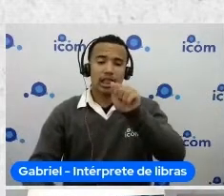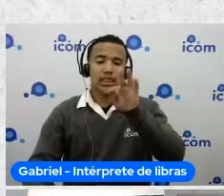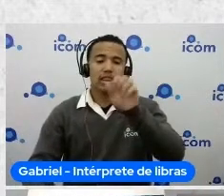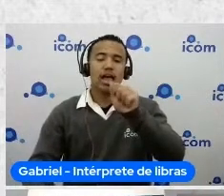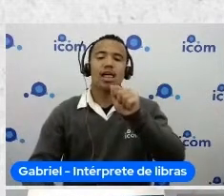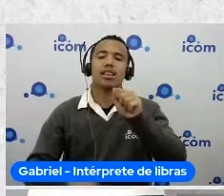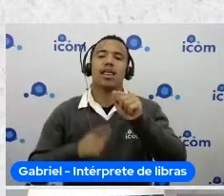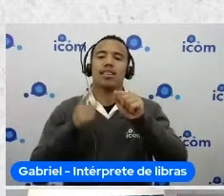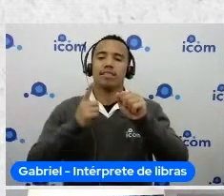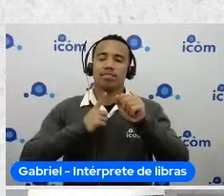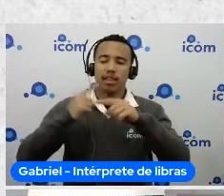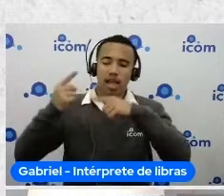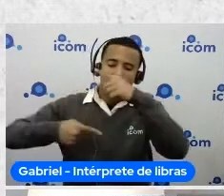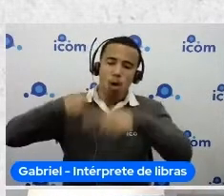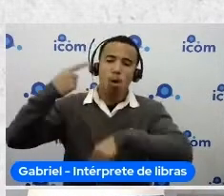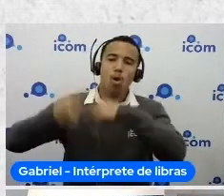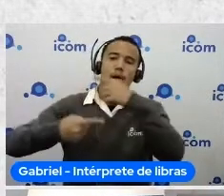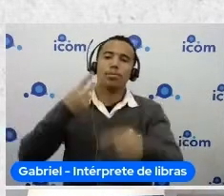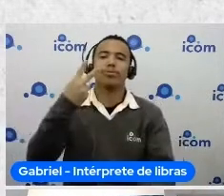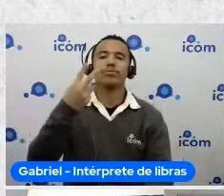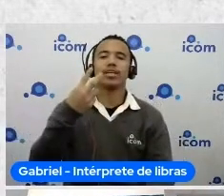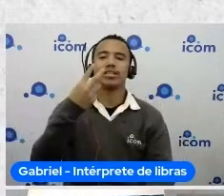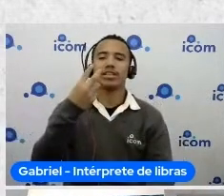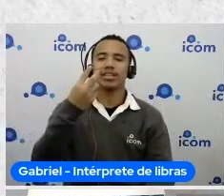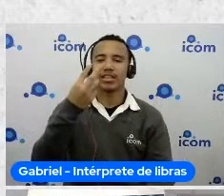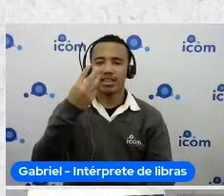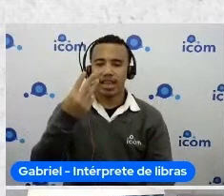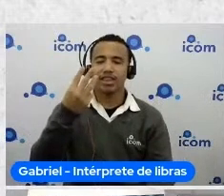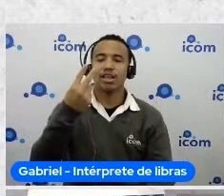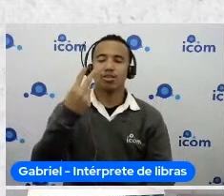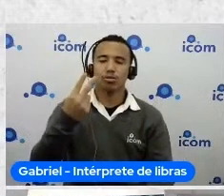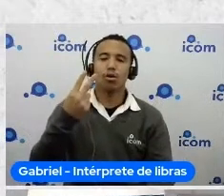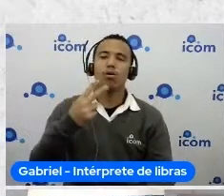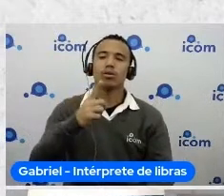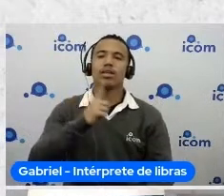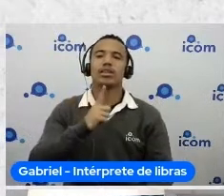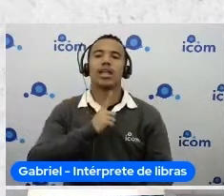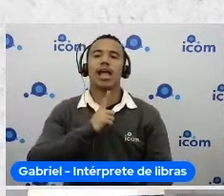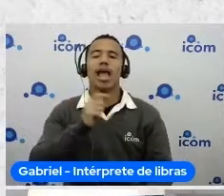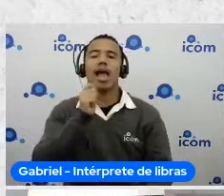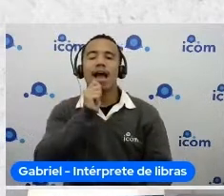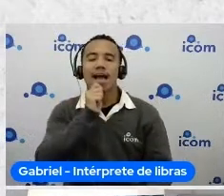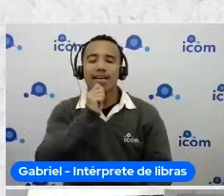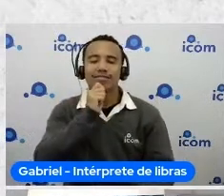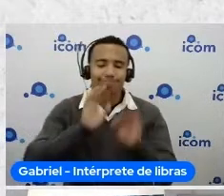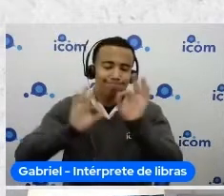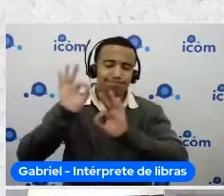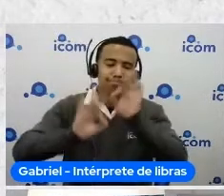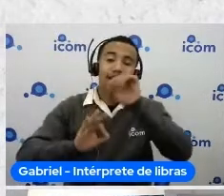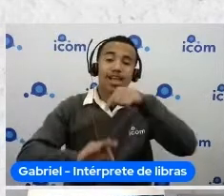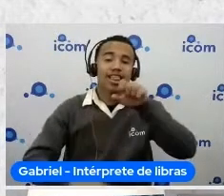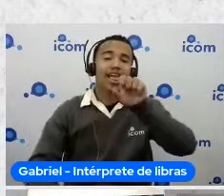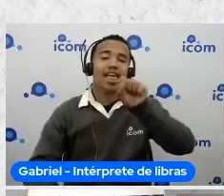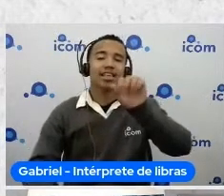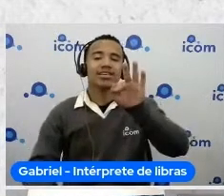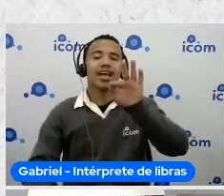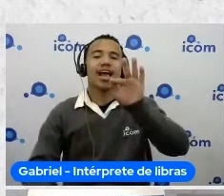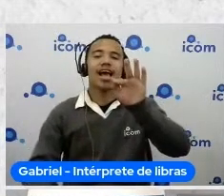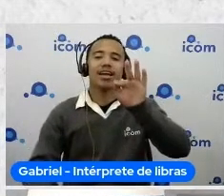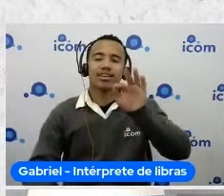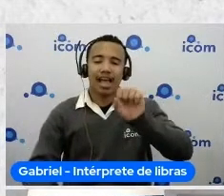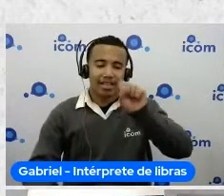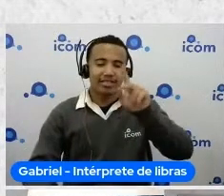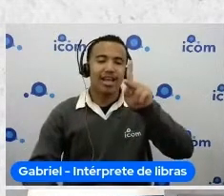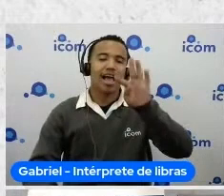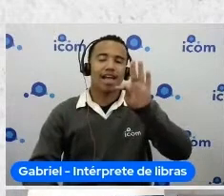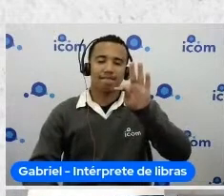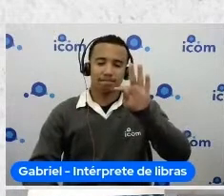como rolamento 232/500 em fase de repotenciamento aqui na SKF, foi possível monitorar essa falha até